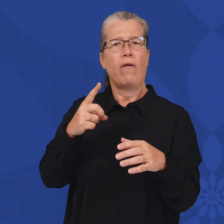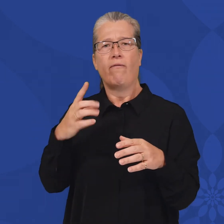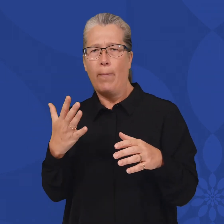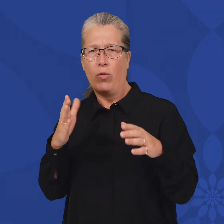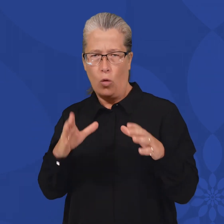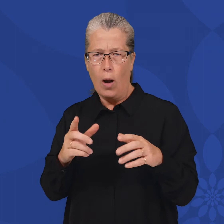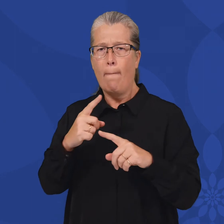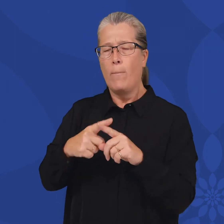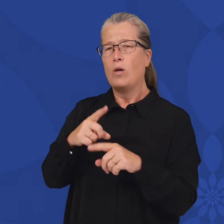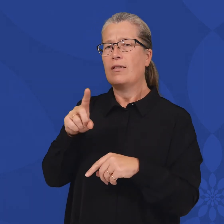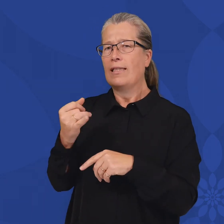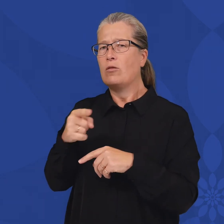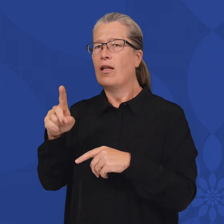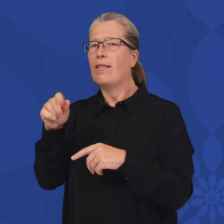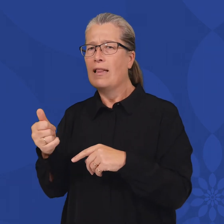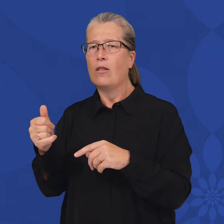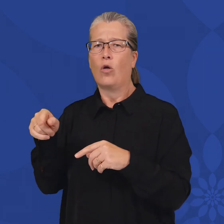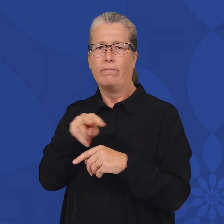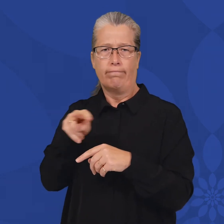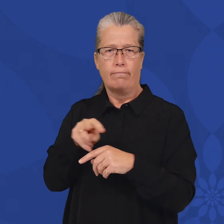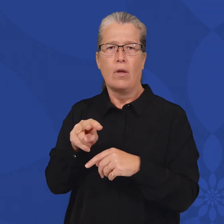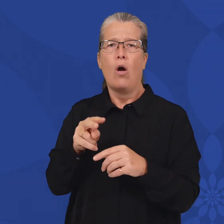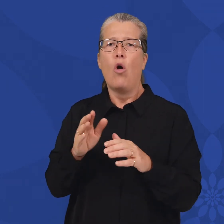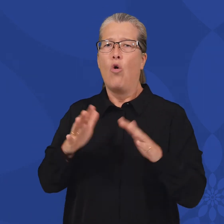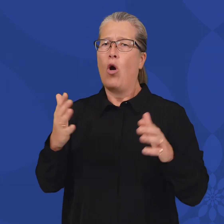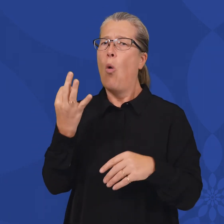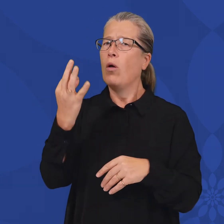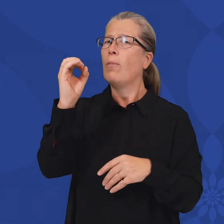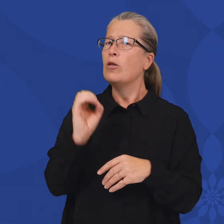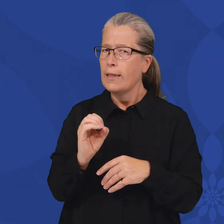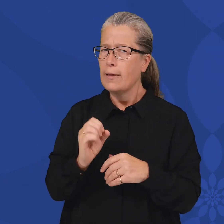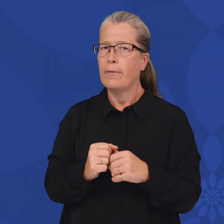ökat mest i åldersgrupperna 12–15 och 16–19 år (8 procentenheter i båda grupperna), -